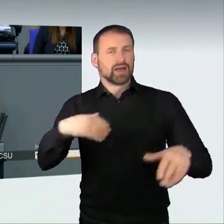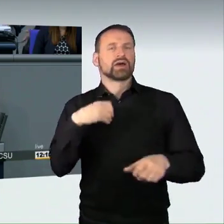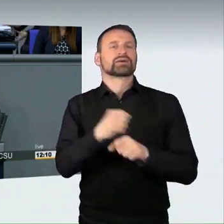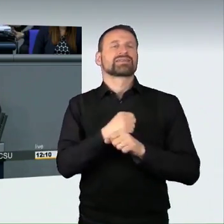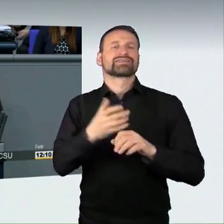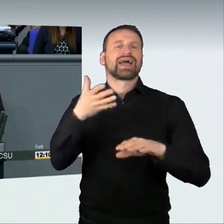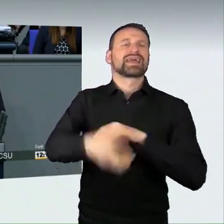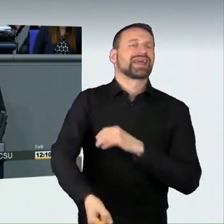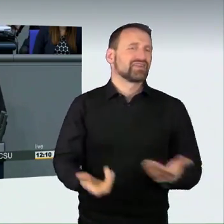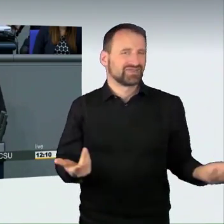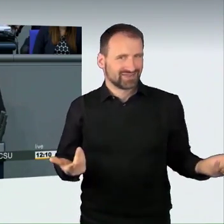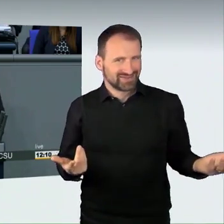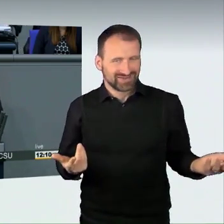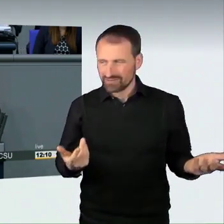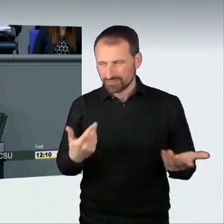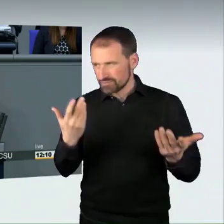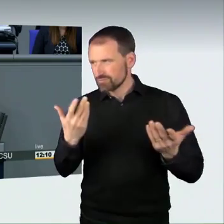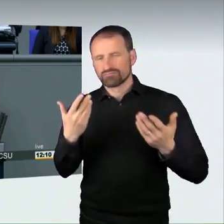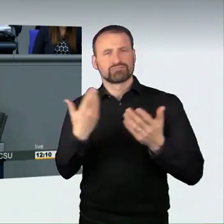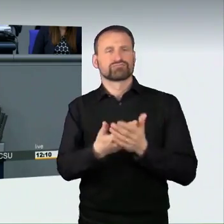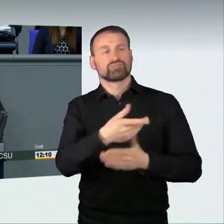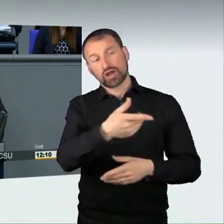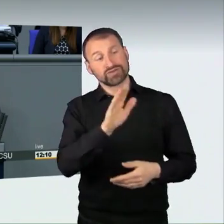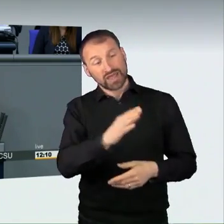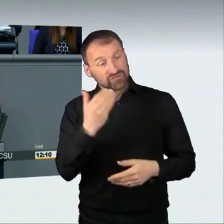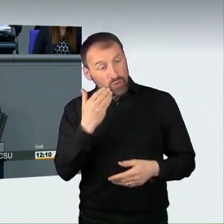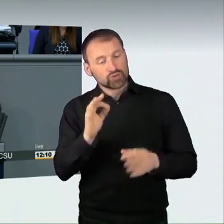und sagen: Du vermietest deine Wohnung aktuell zwar für 10 Euro pro Quadratmeter,